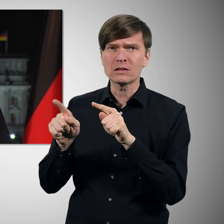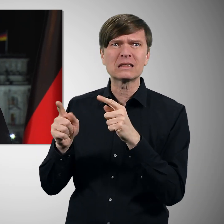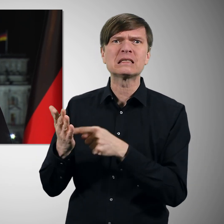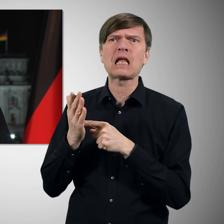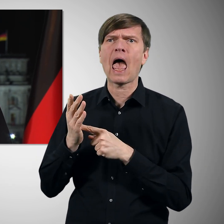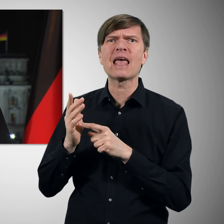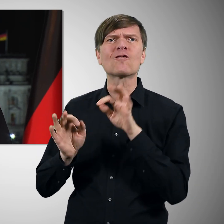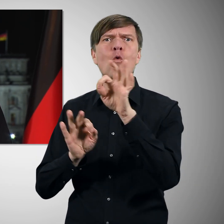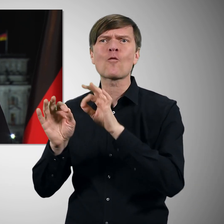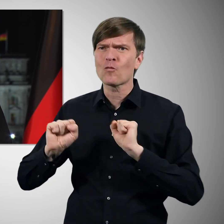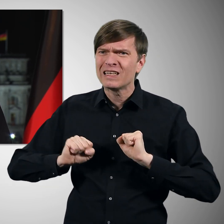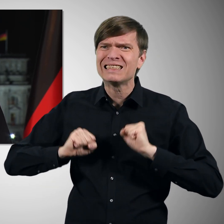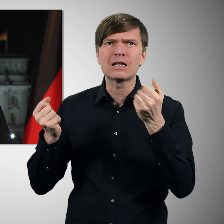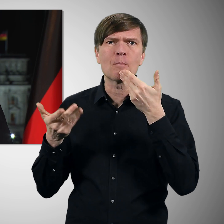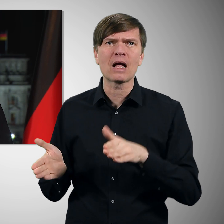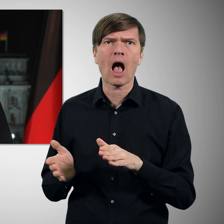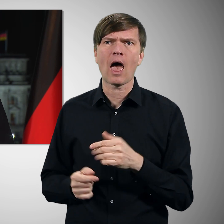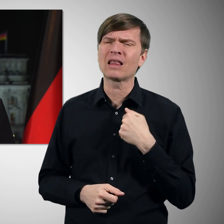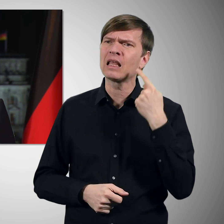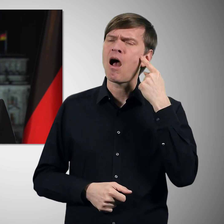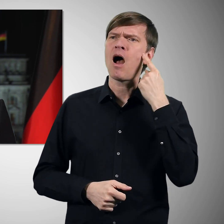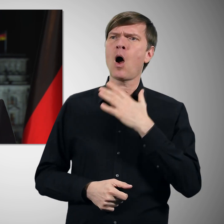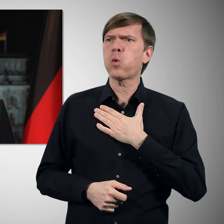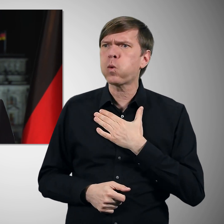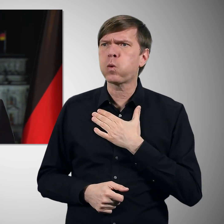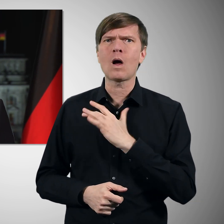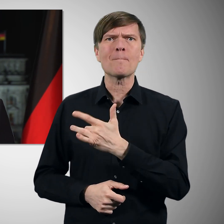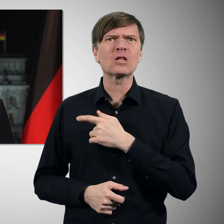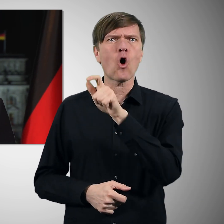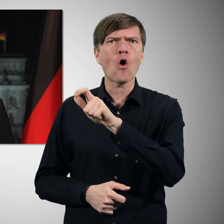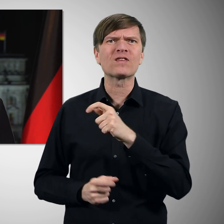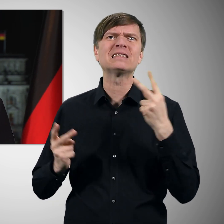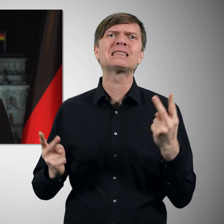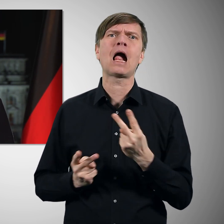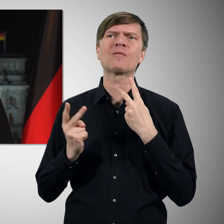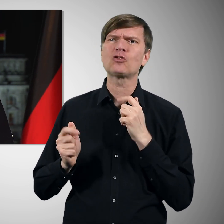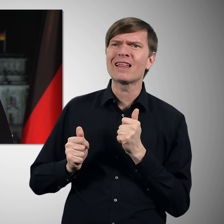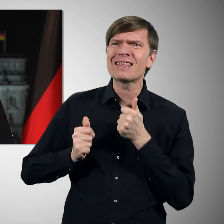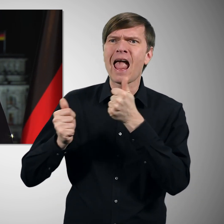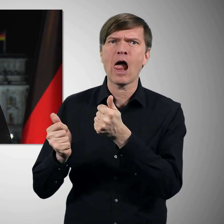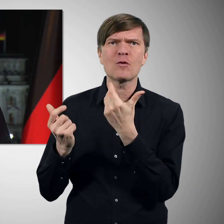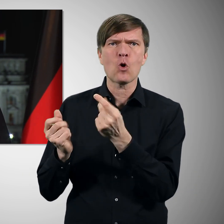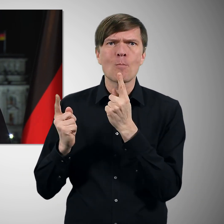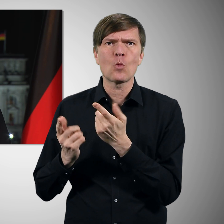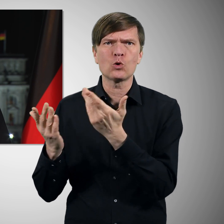Ich denke an alle Betroffenen, denen wir selbstverständlich helfen und die wir in diesen schweren Stunden nicht alleine lassen.